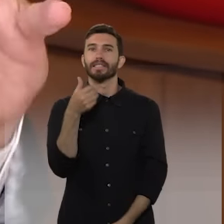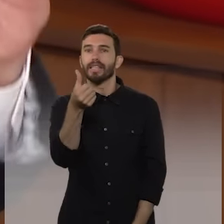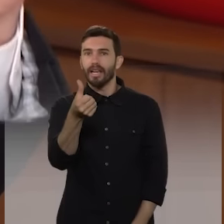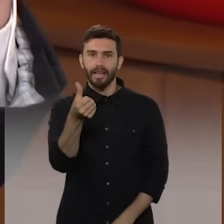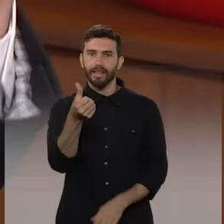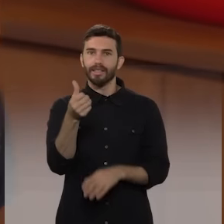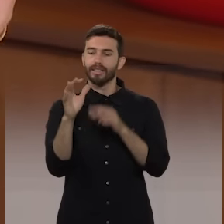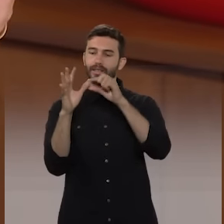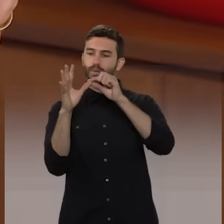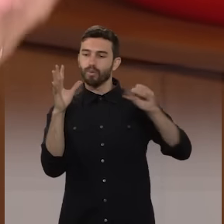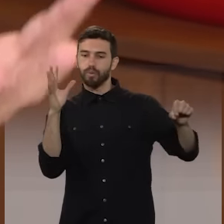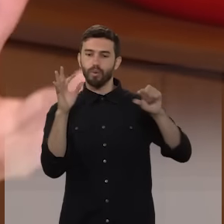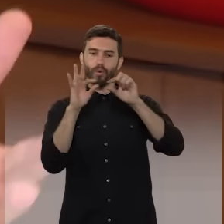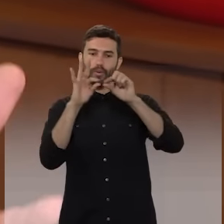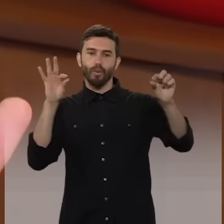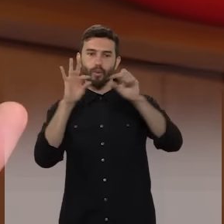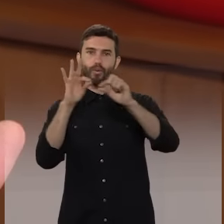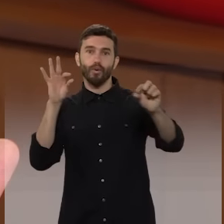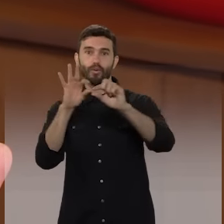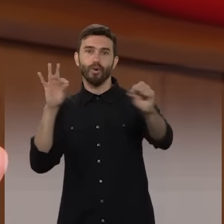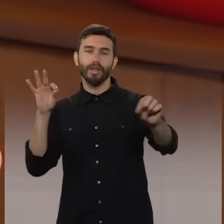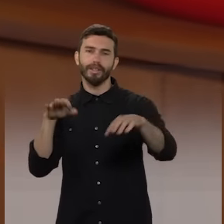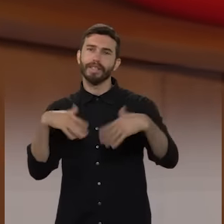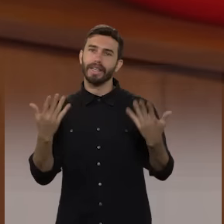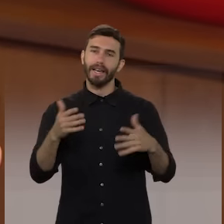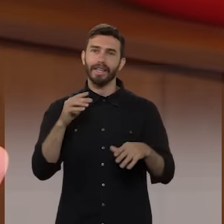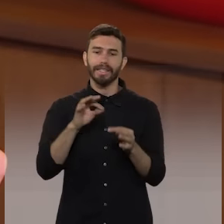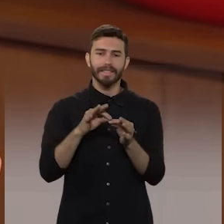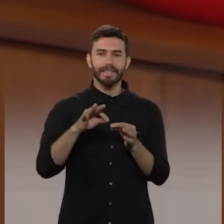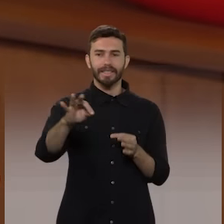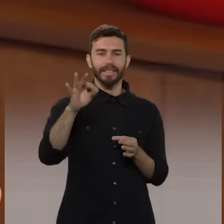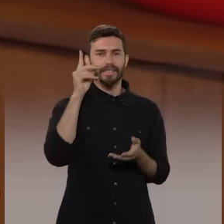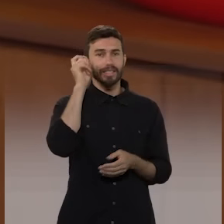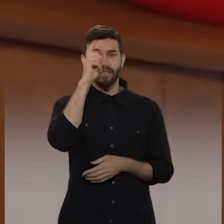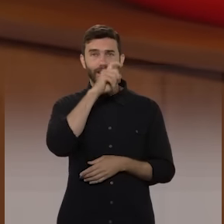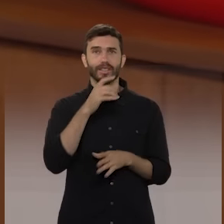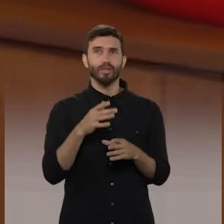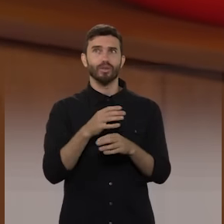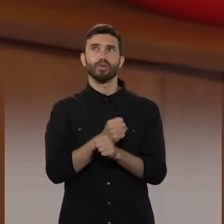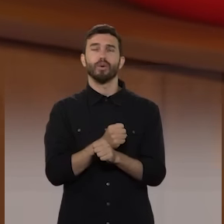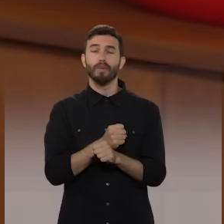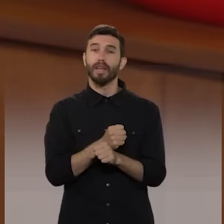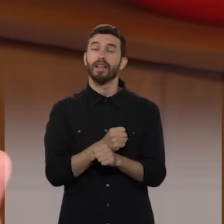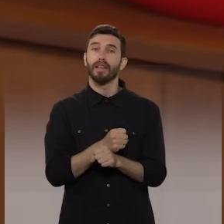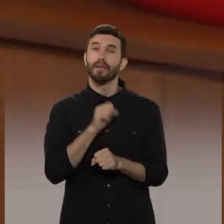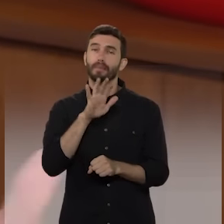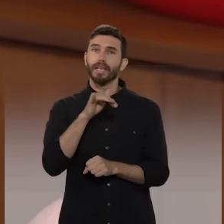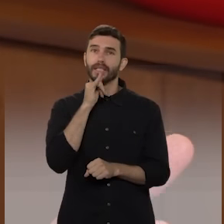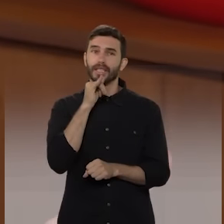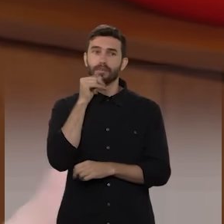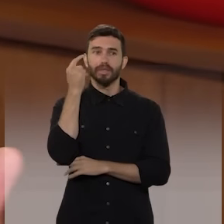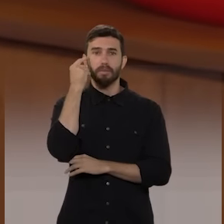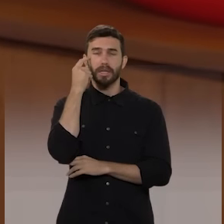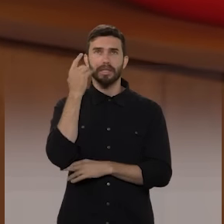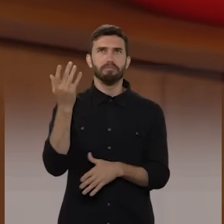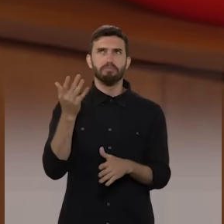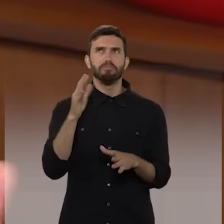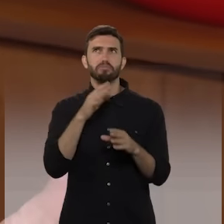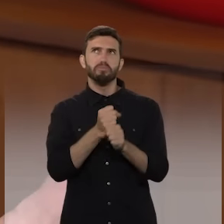esse conjunto varia muito a distância, mas nós podemos falar de linhas de transmissão de 3 mil